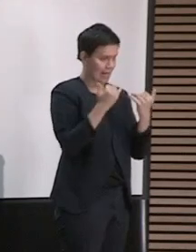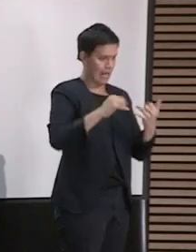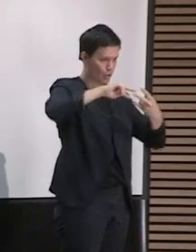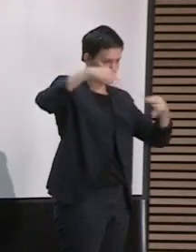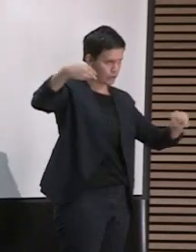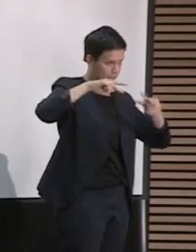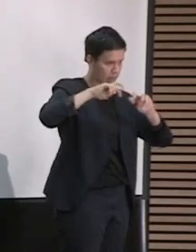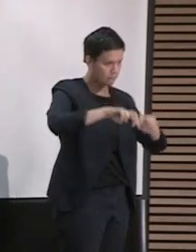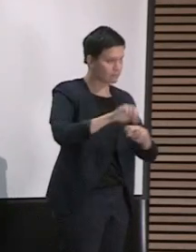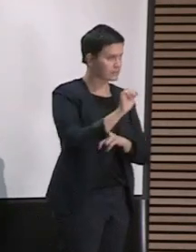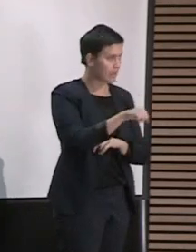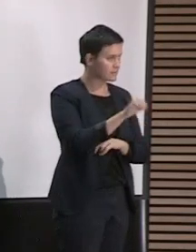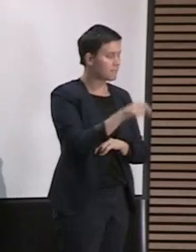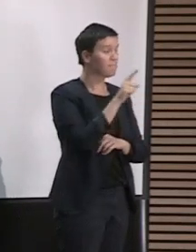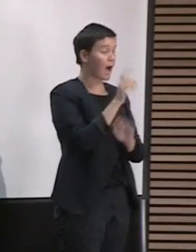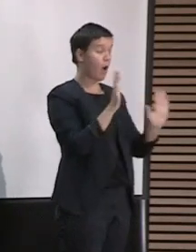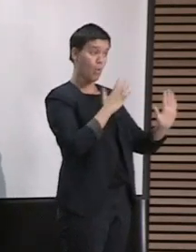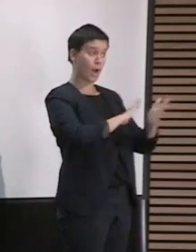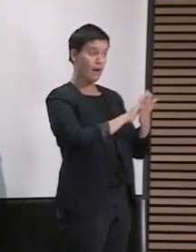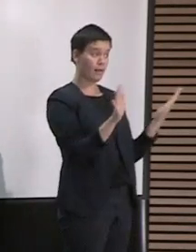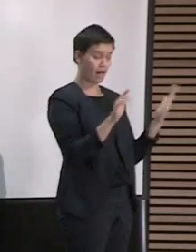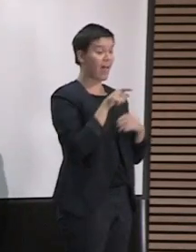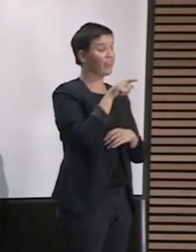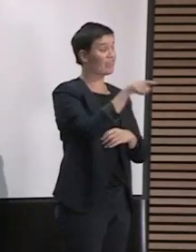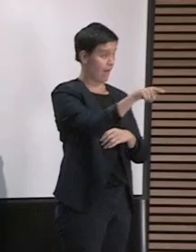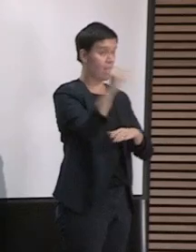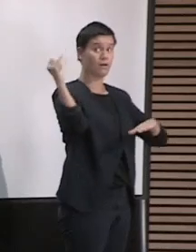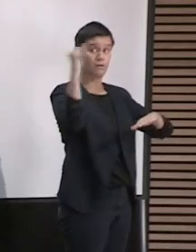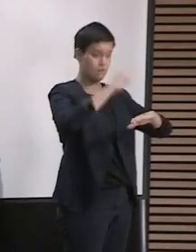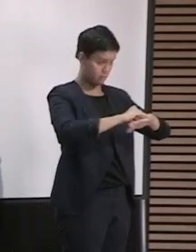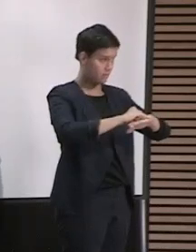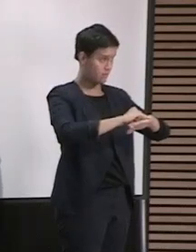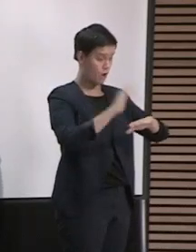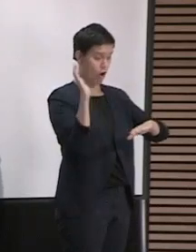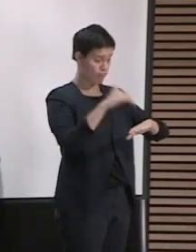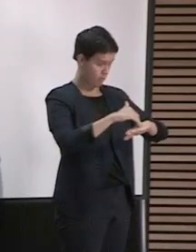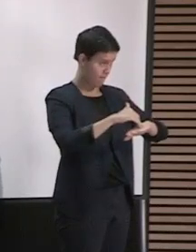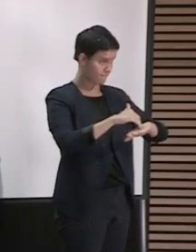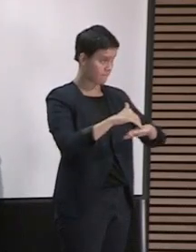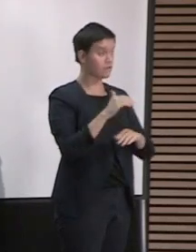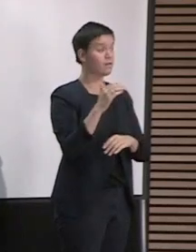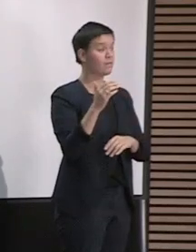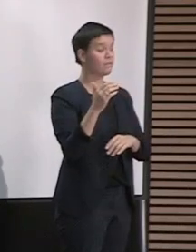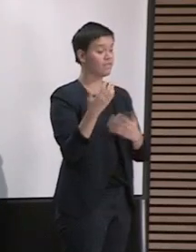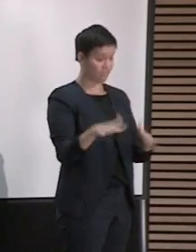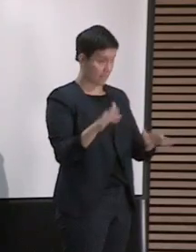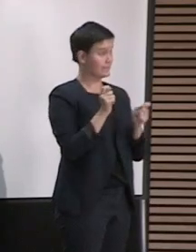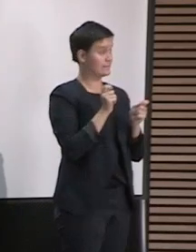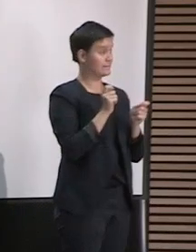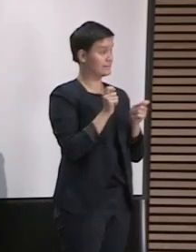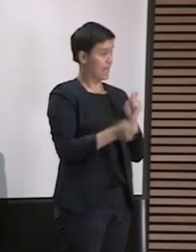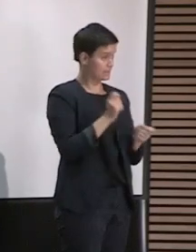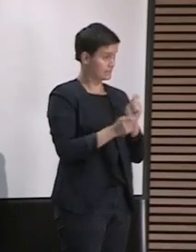whakahaere. Ko te mahi ka oti i